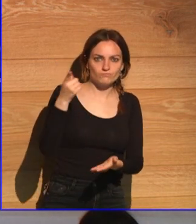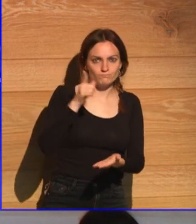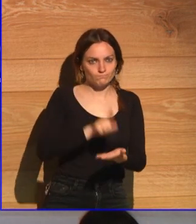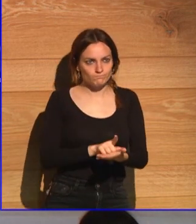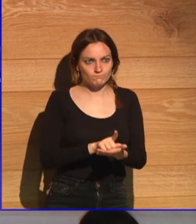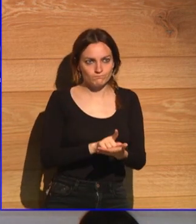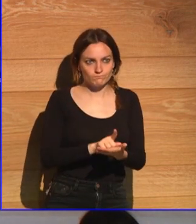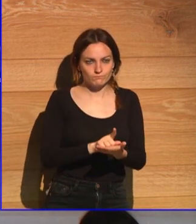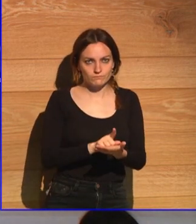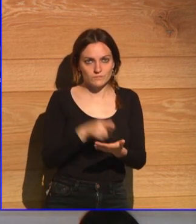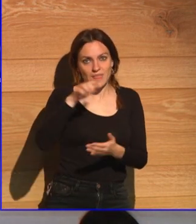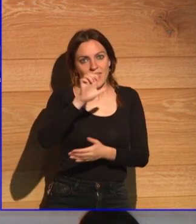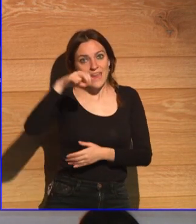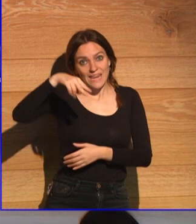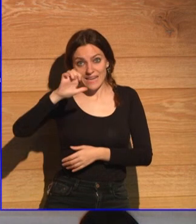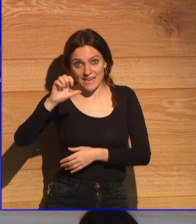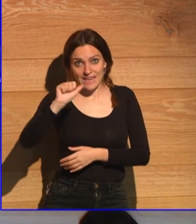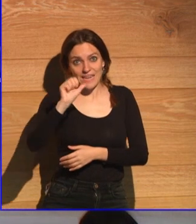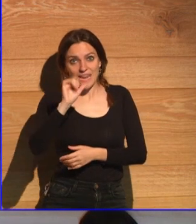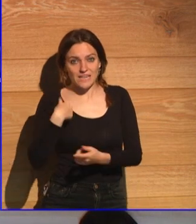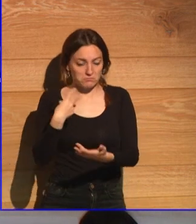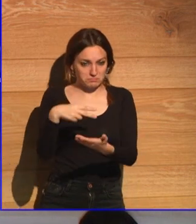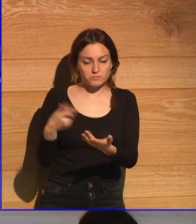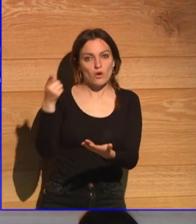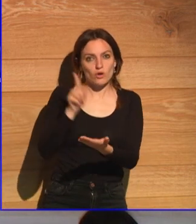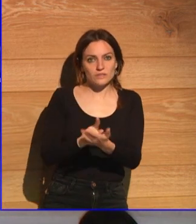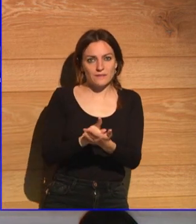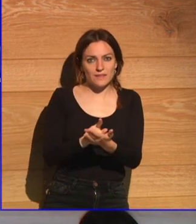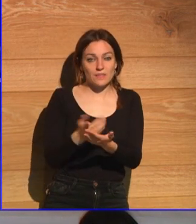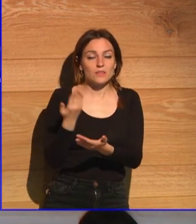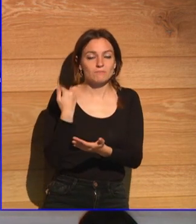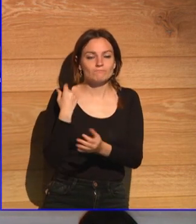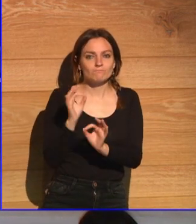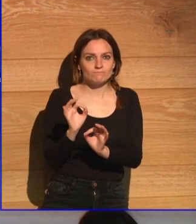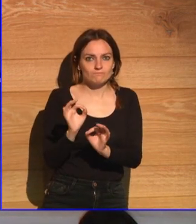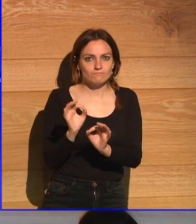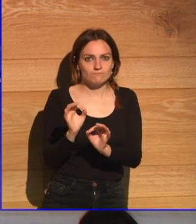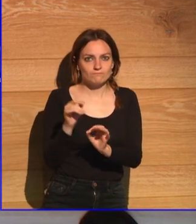con con Eneas cuando empezó la guerra de Siria.